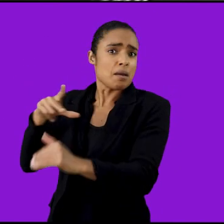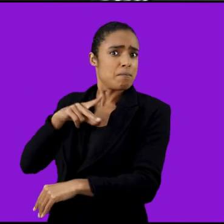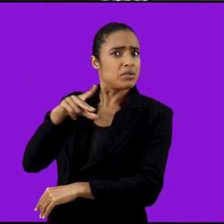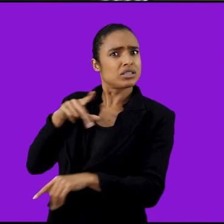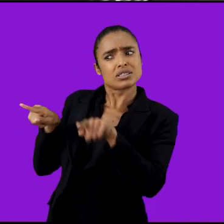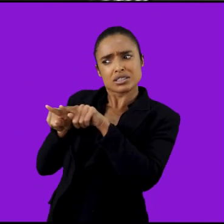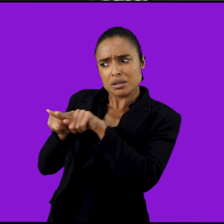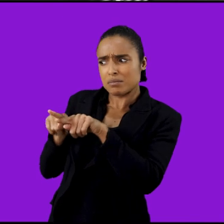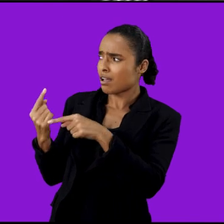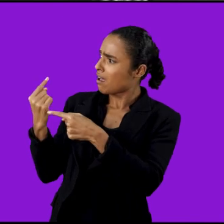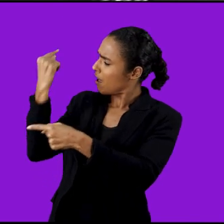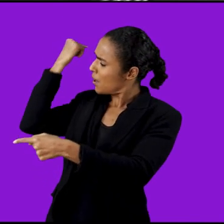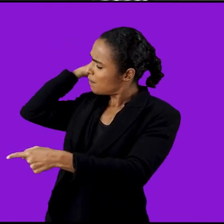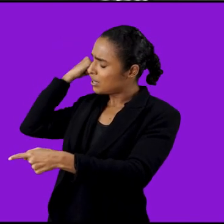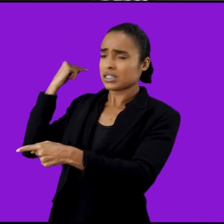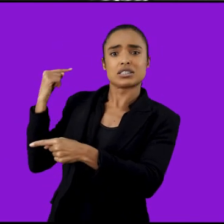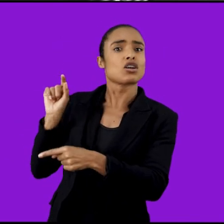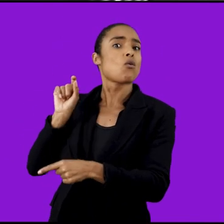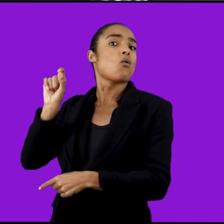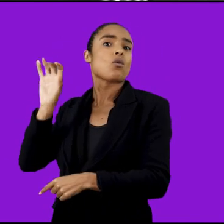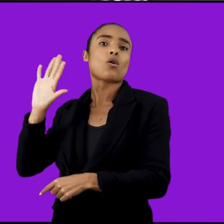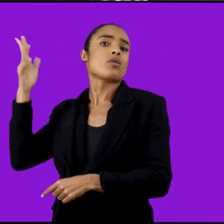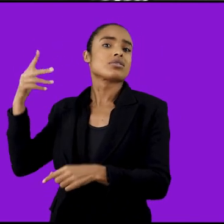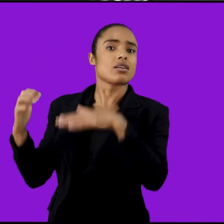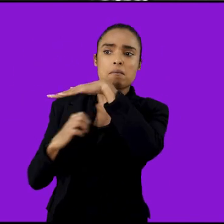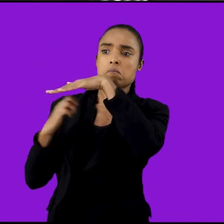que depende dela na corporação fica comprometida. Sim…